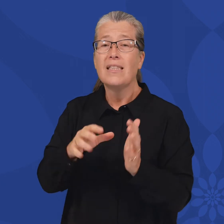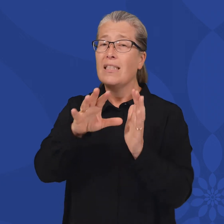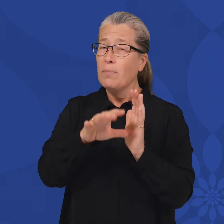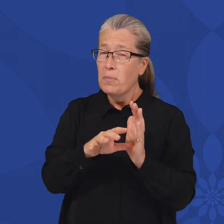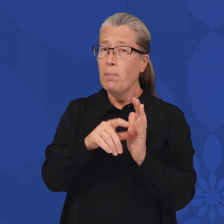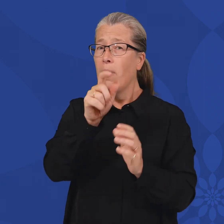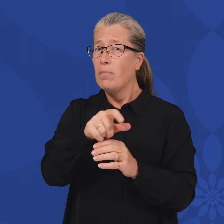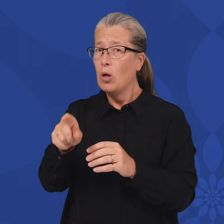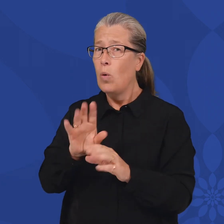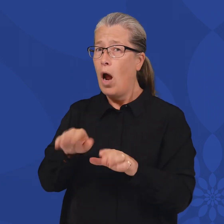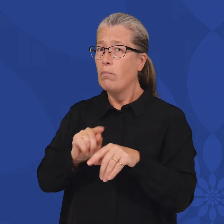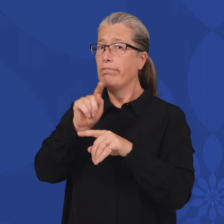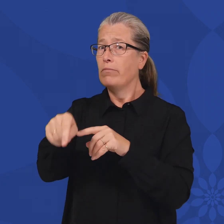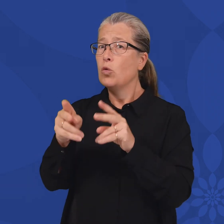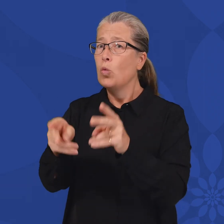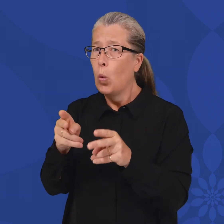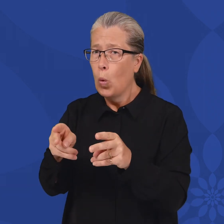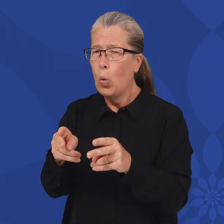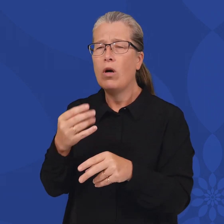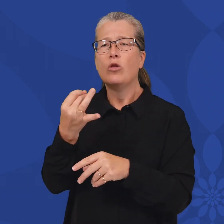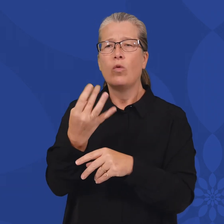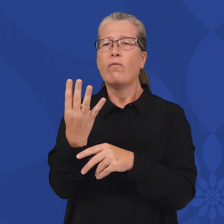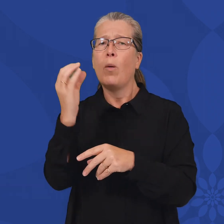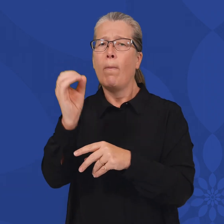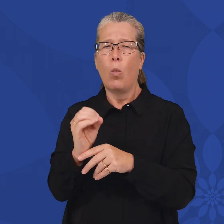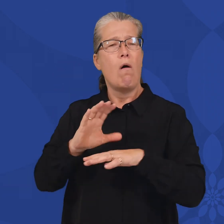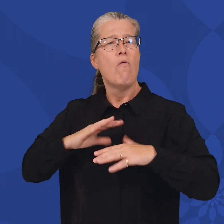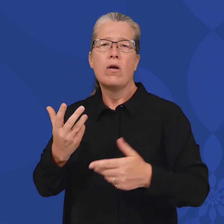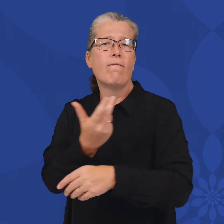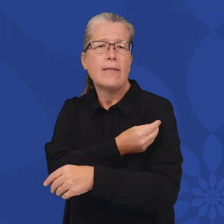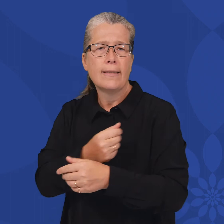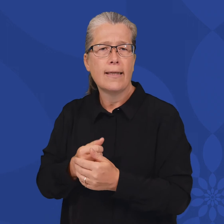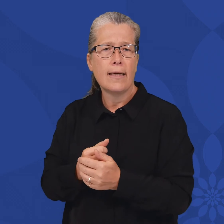Av de som togs in på sjukhus i september var 74 procent ovaccinerade.